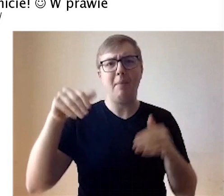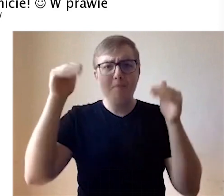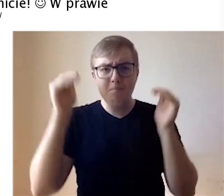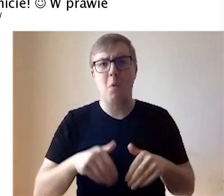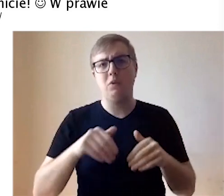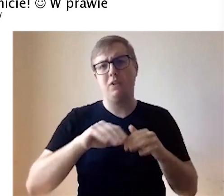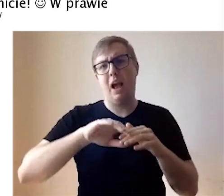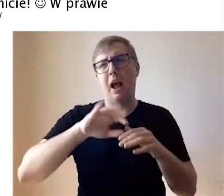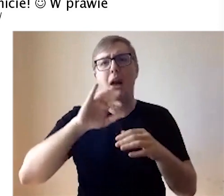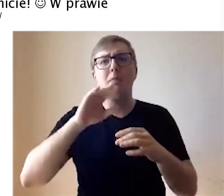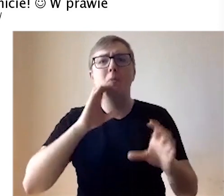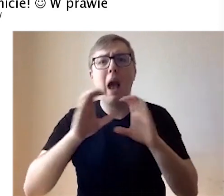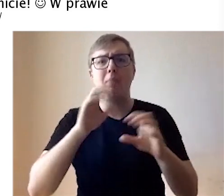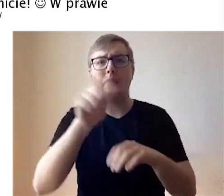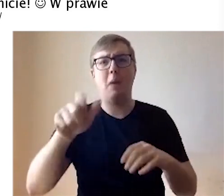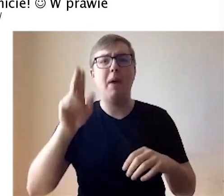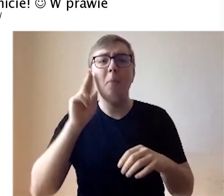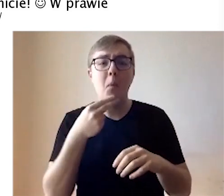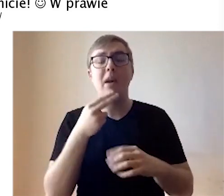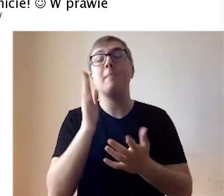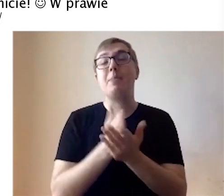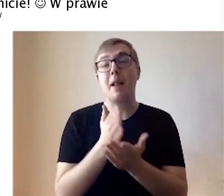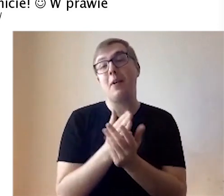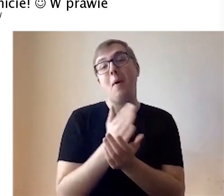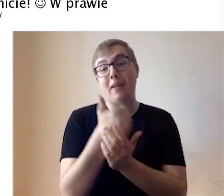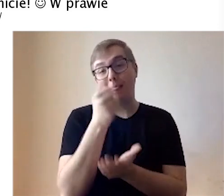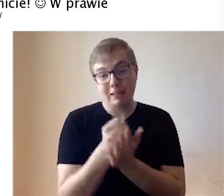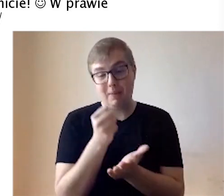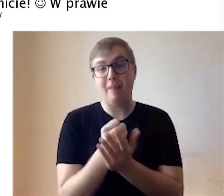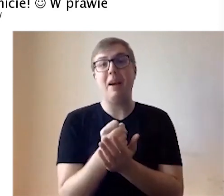Dzięki literowaniu możesz komunikować się z każdym Głuchym!